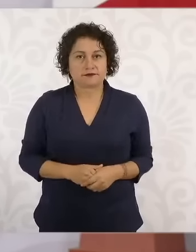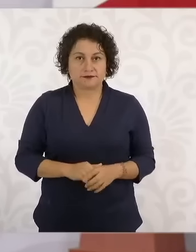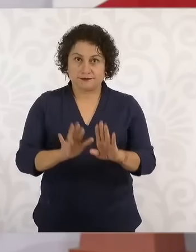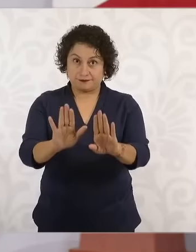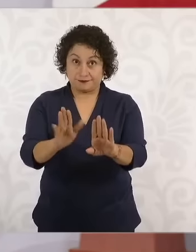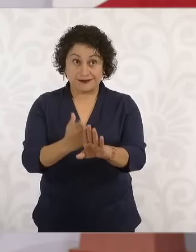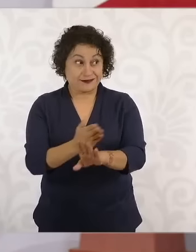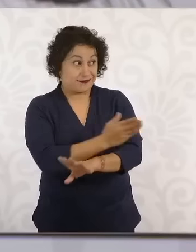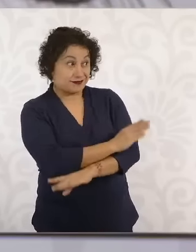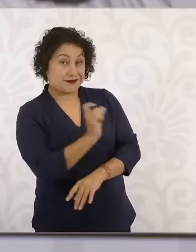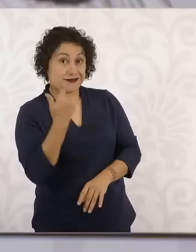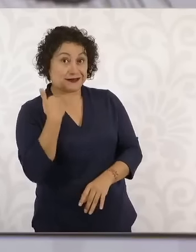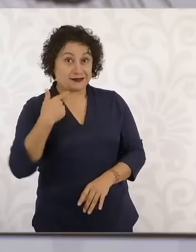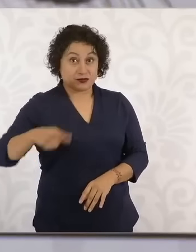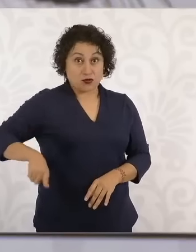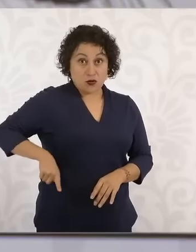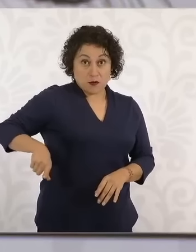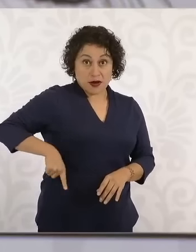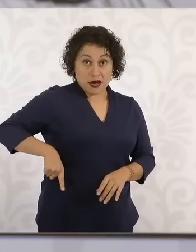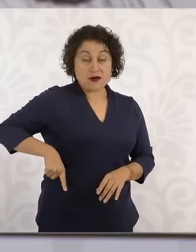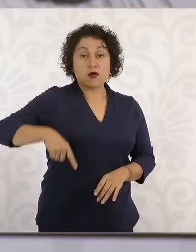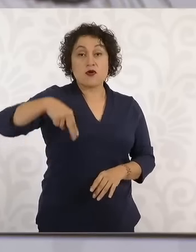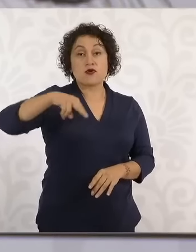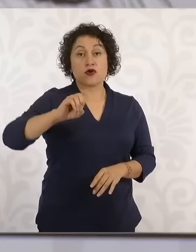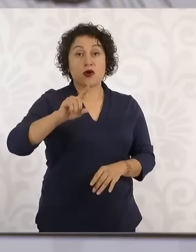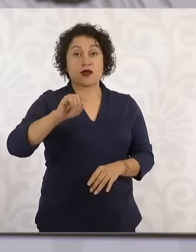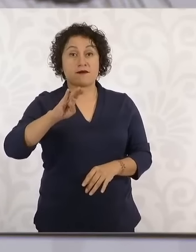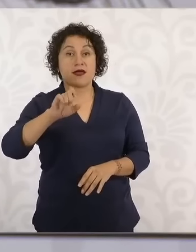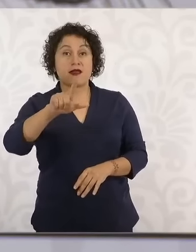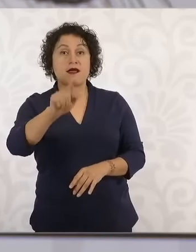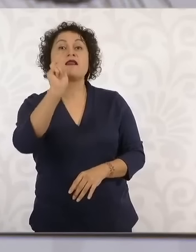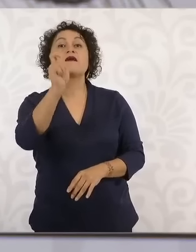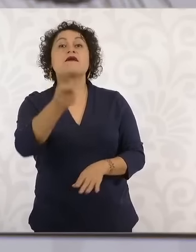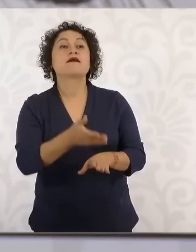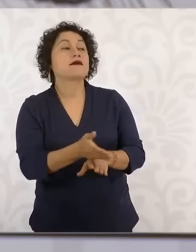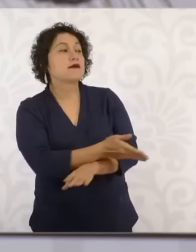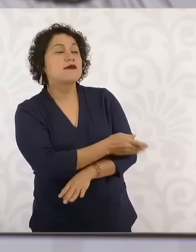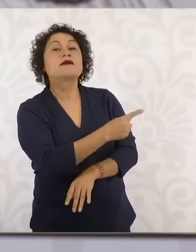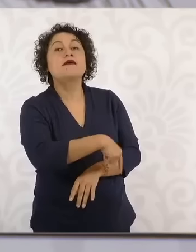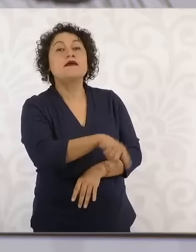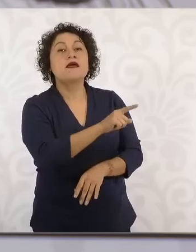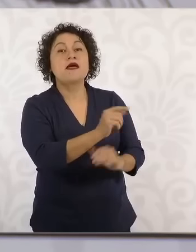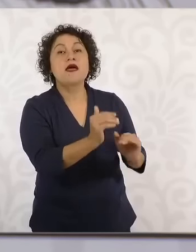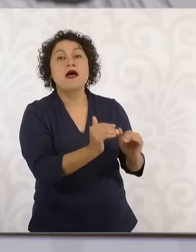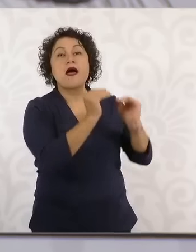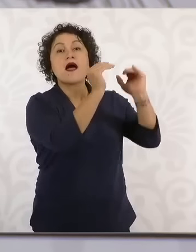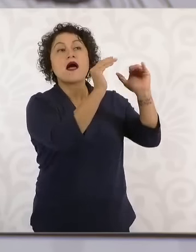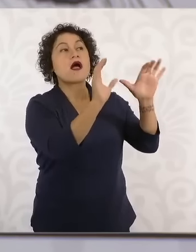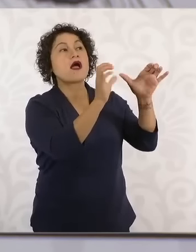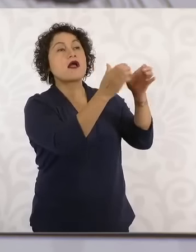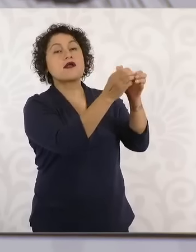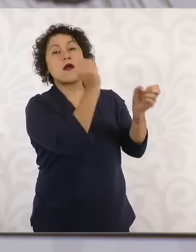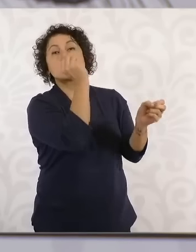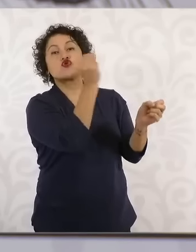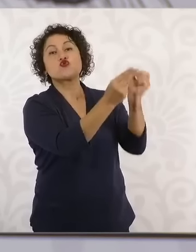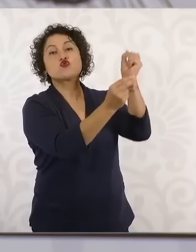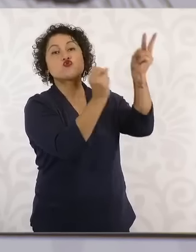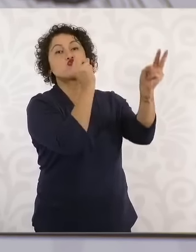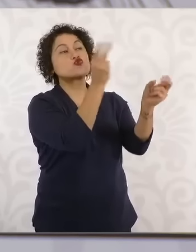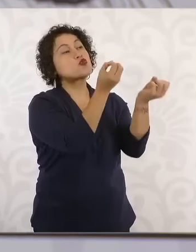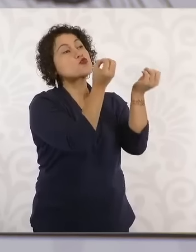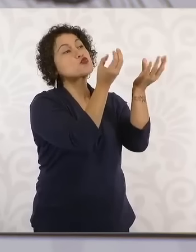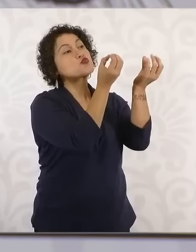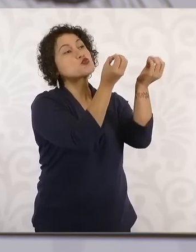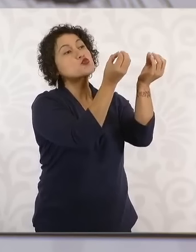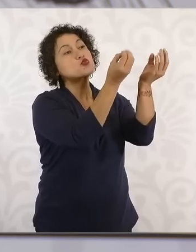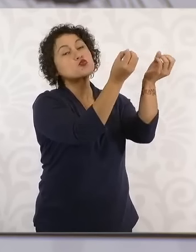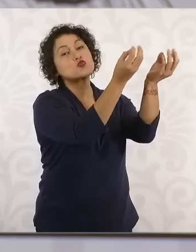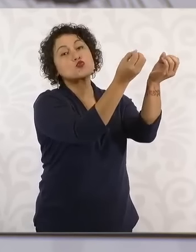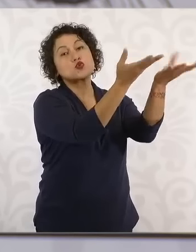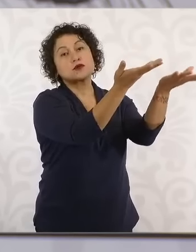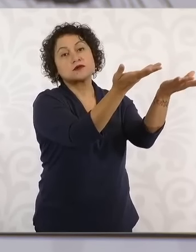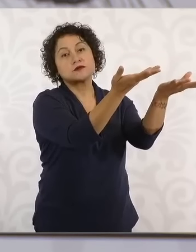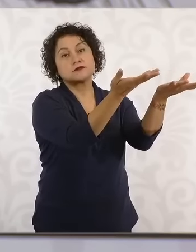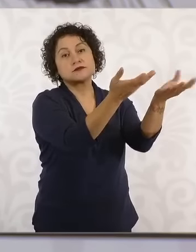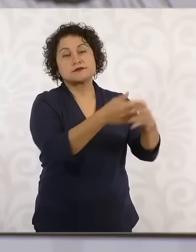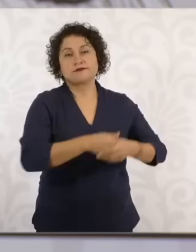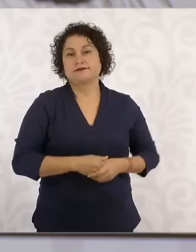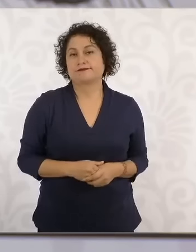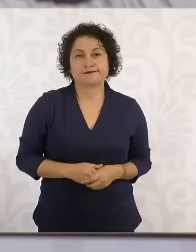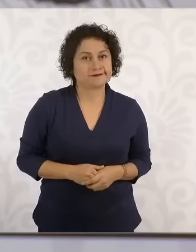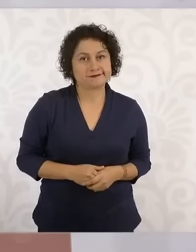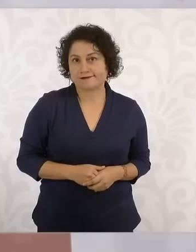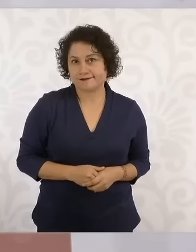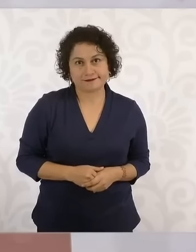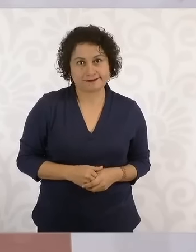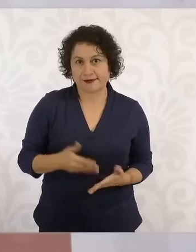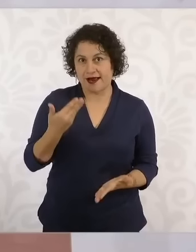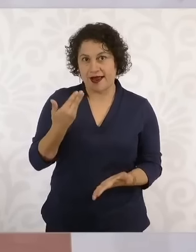ayudar al de arriba. Pues ahí está, ahí está el rescate bancario, el rescate carretero.